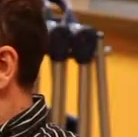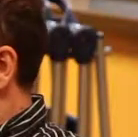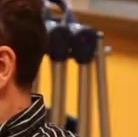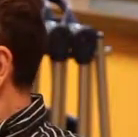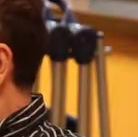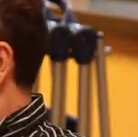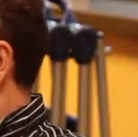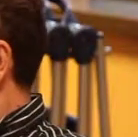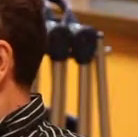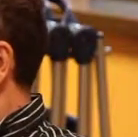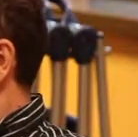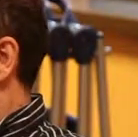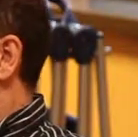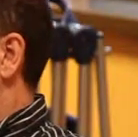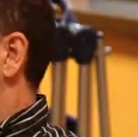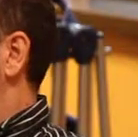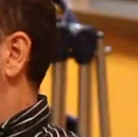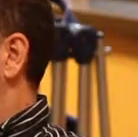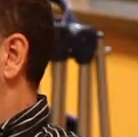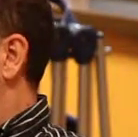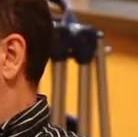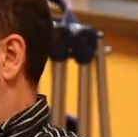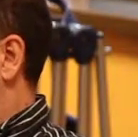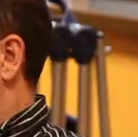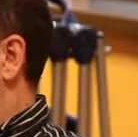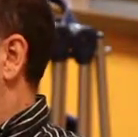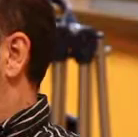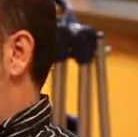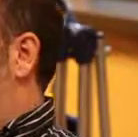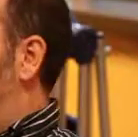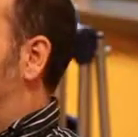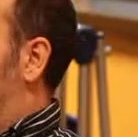por ejemplo como con la Ciudad de las Artes y las Ciencias podríamos tener 5 Guggenheim, casos